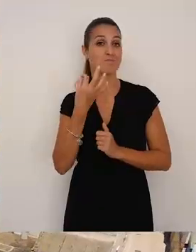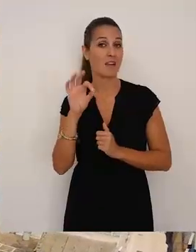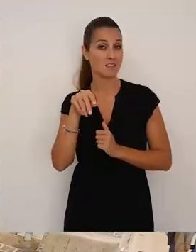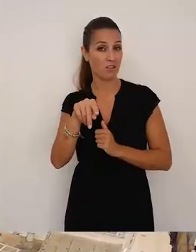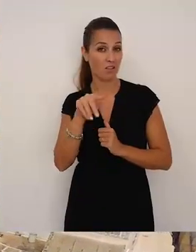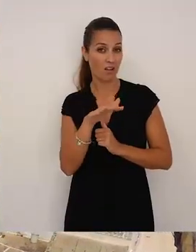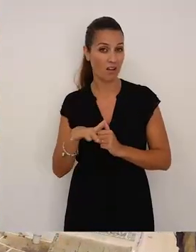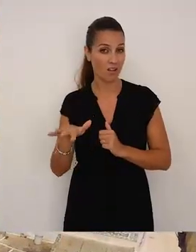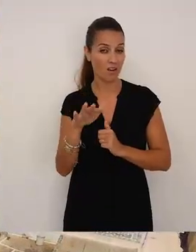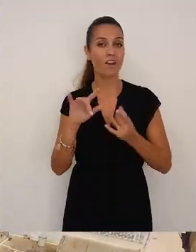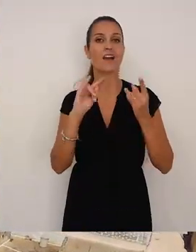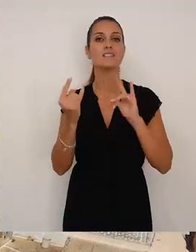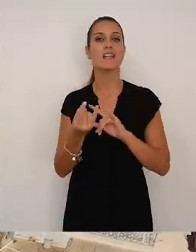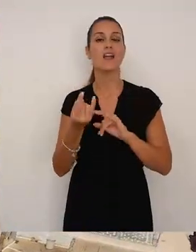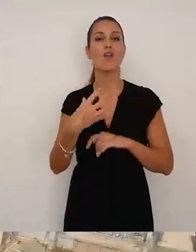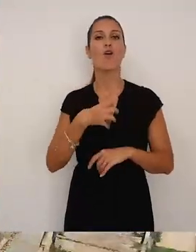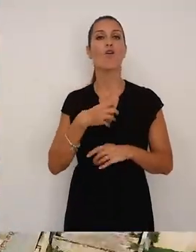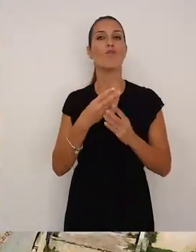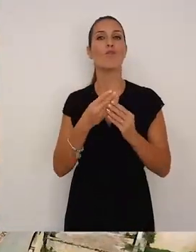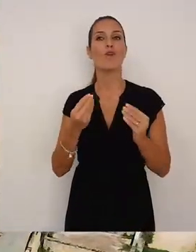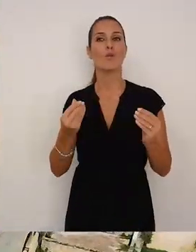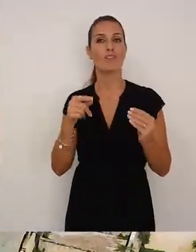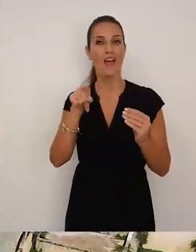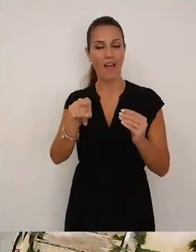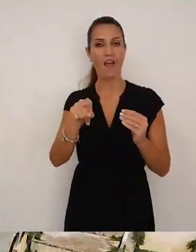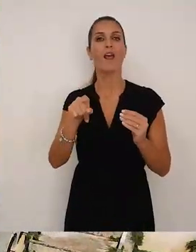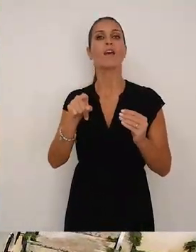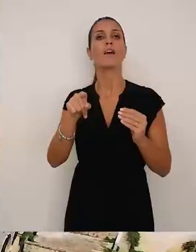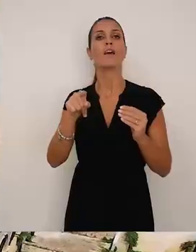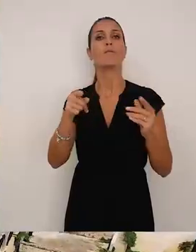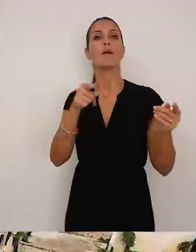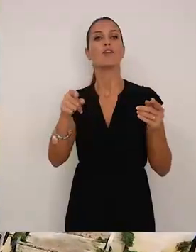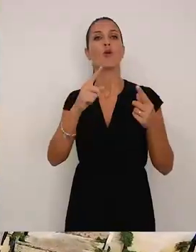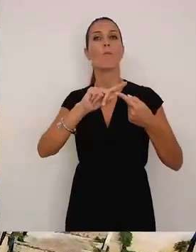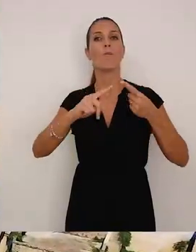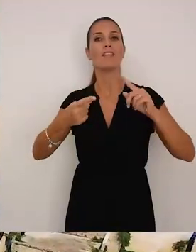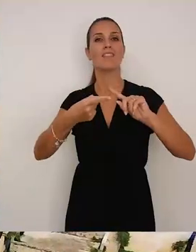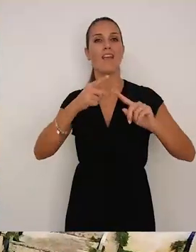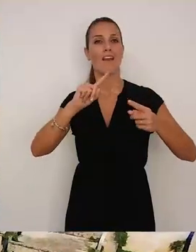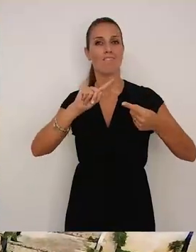A caratterizzare l’abitato è il castello feudale, di impianto medievale e potenziato